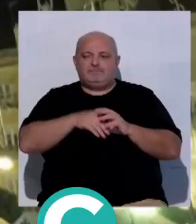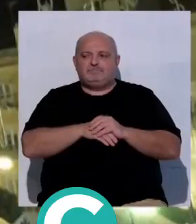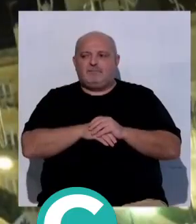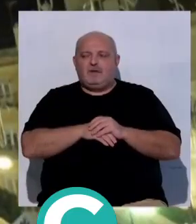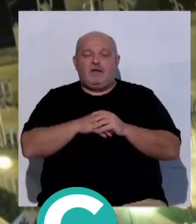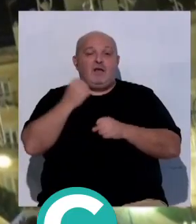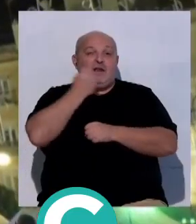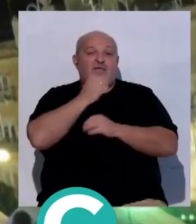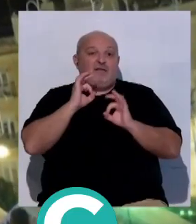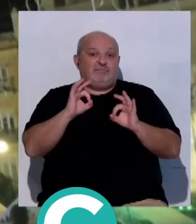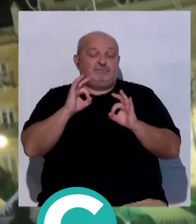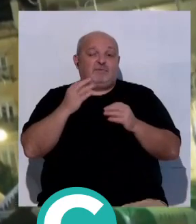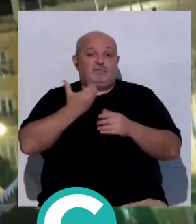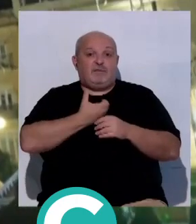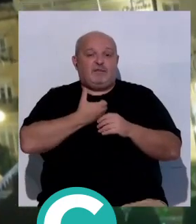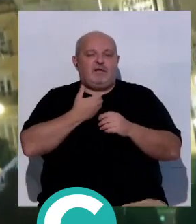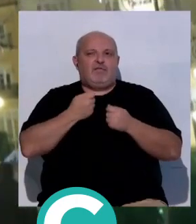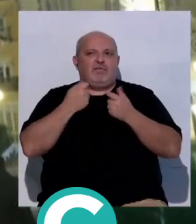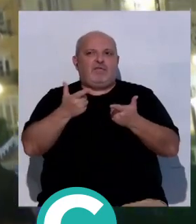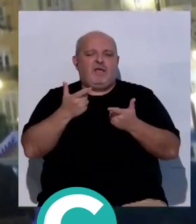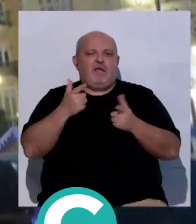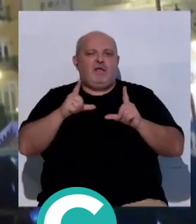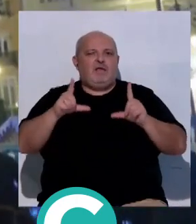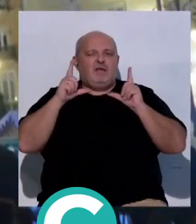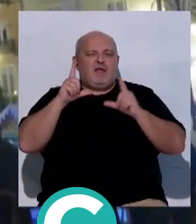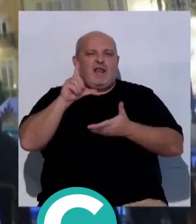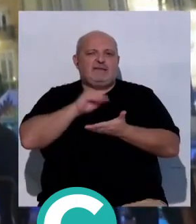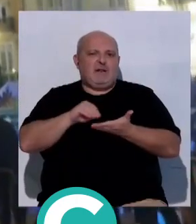navidad en la que desde el ayuntamiento se le ha querido dar protagonismo a la literatura con una